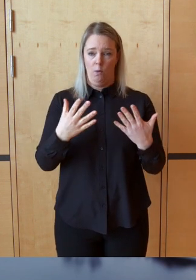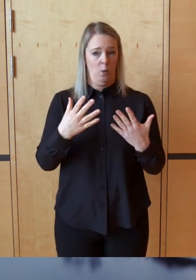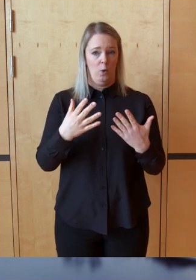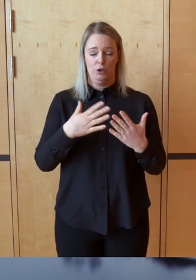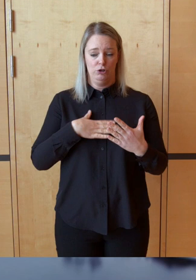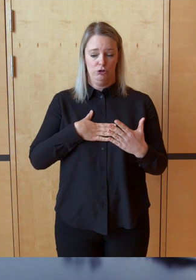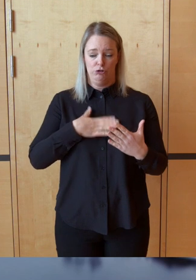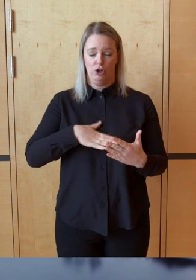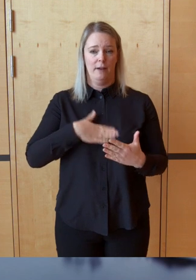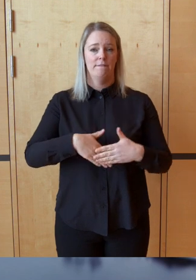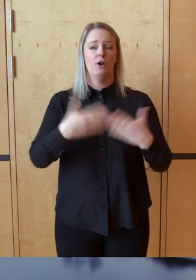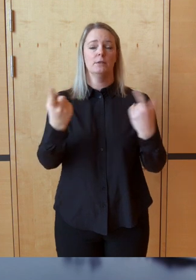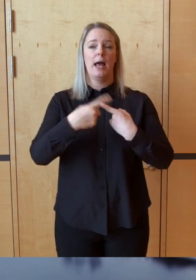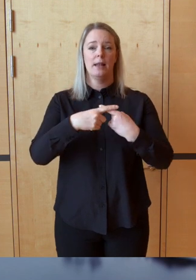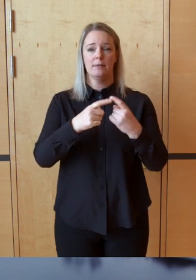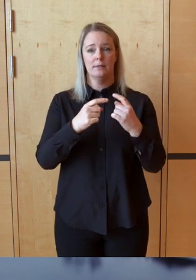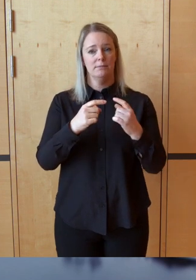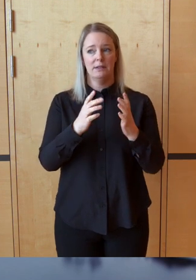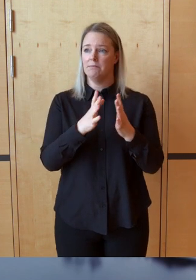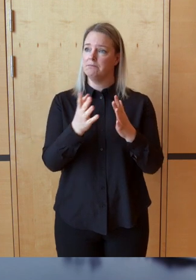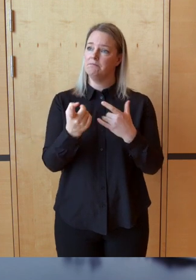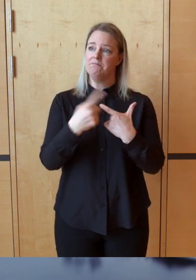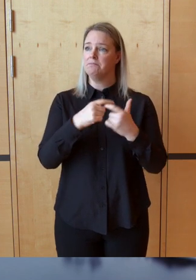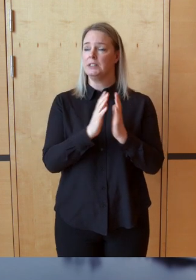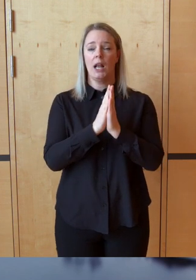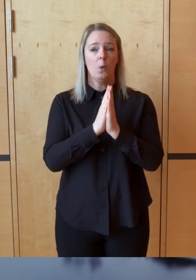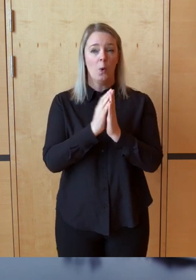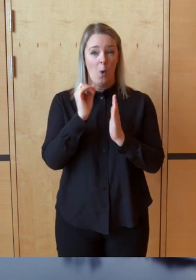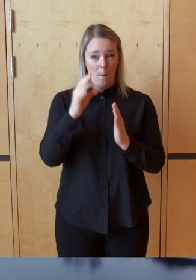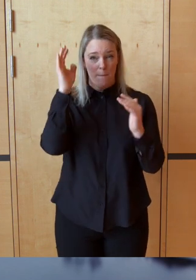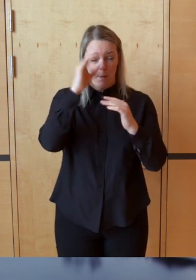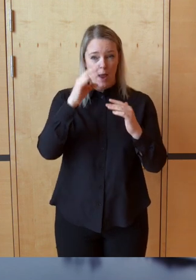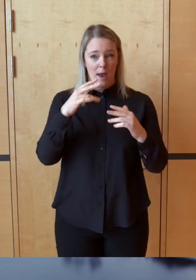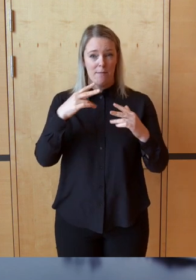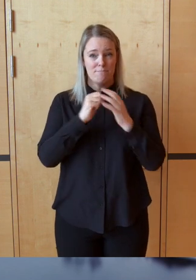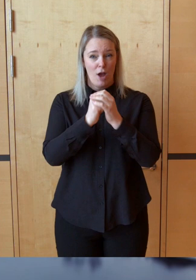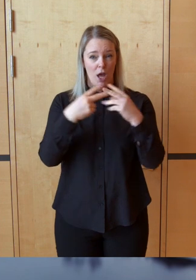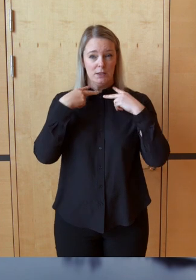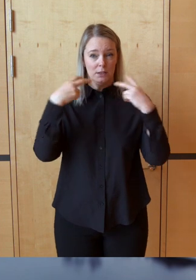Skulle det vara problem med böneutrop så skulle man ju rimligen då Argumentera för